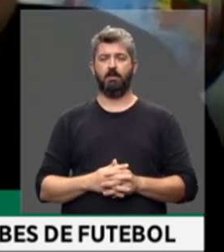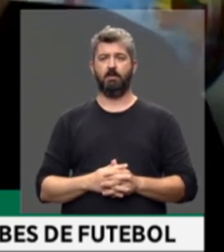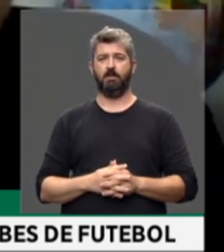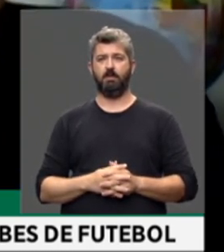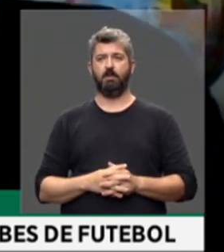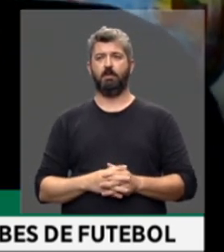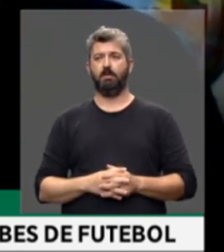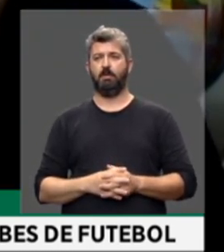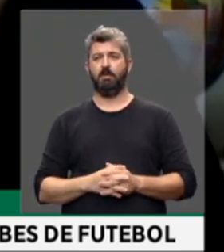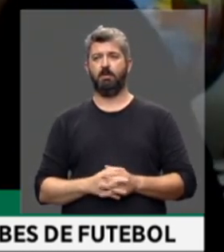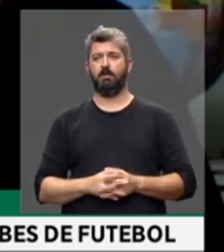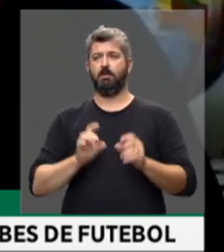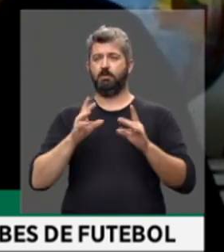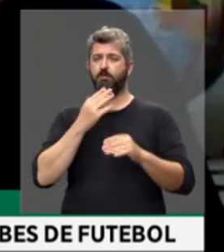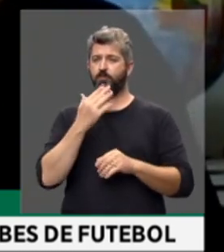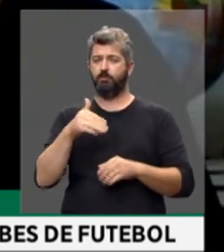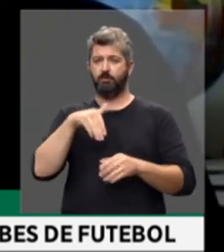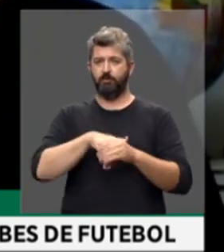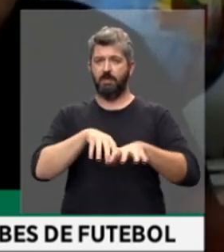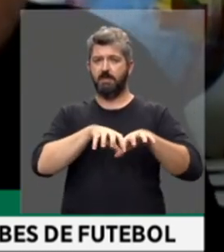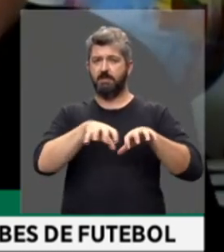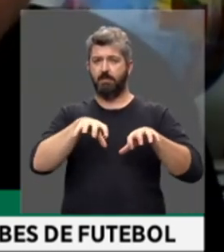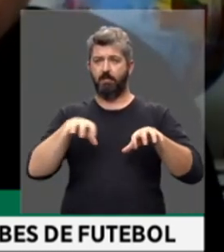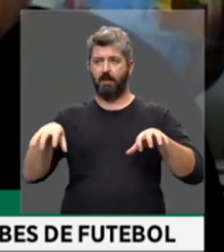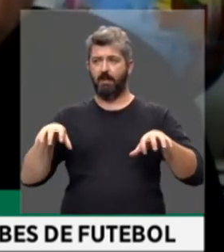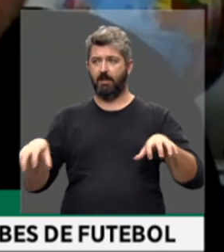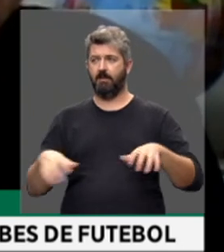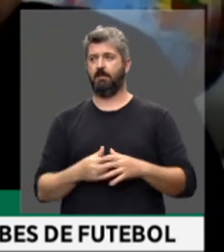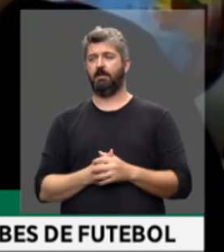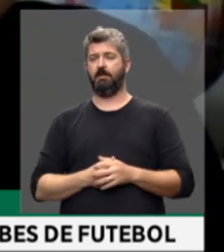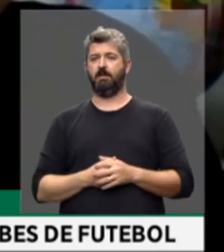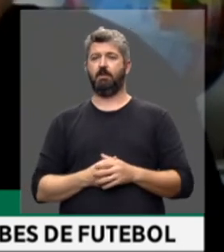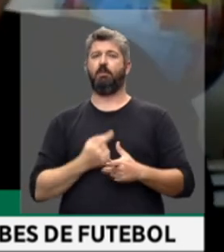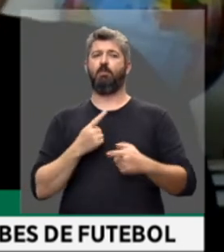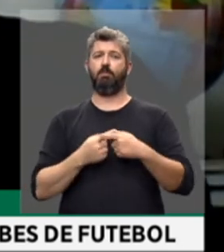O... SE HOUVER O DESTAQUE, NÃO FAZ SENTIDO NÓS FAZERMOS A VOTAÇÃO AGORA. PORQUE NÓS VAMOS APRECIAR. ENTÃO EU SÓ